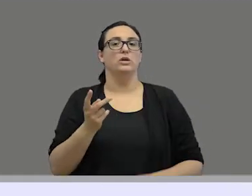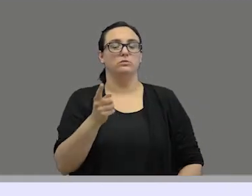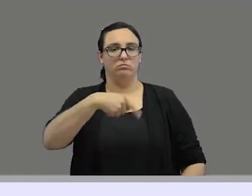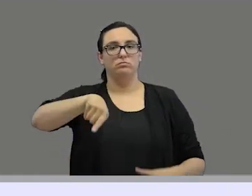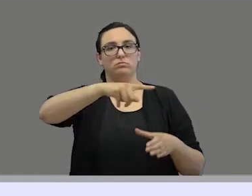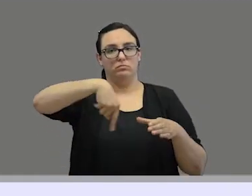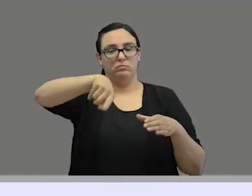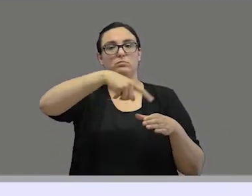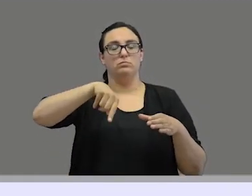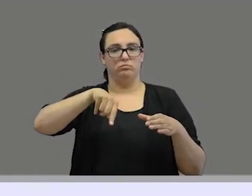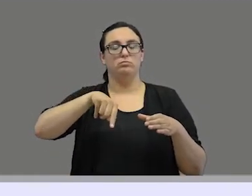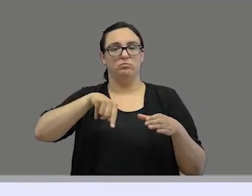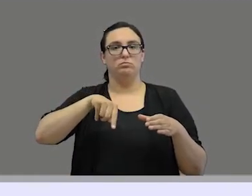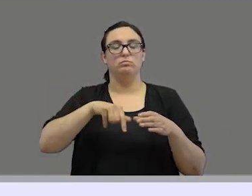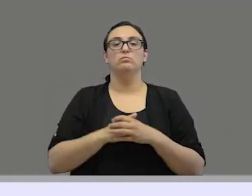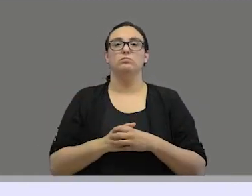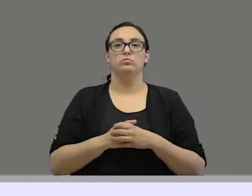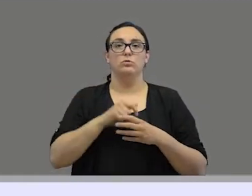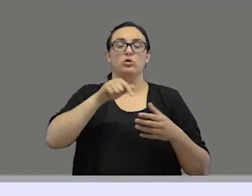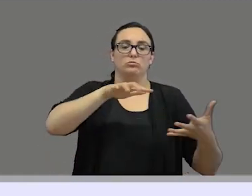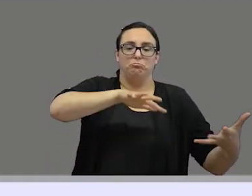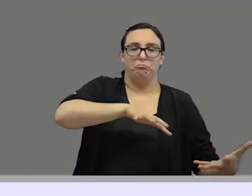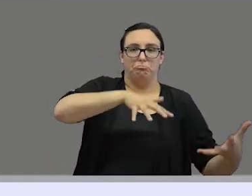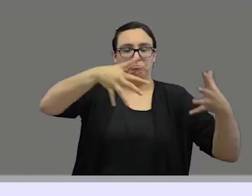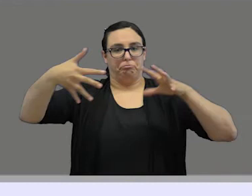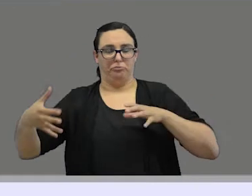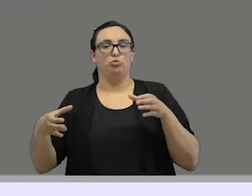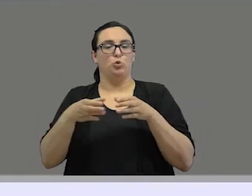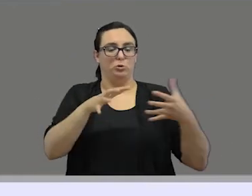in den Übersetzungs- oder Dolmetscher-Prozess eingebunden werden.